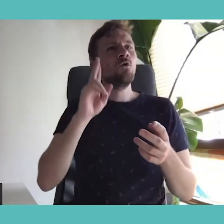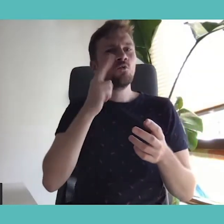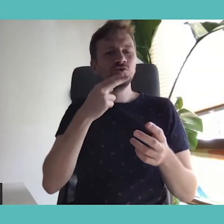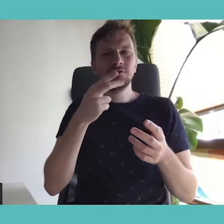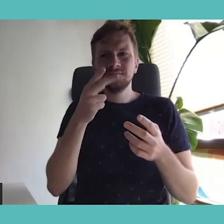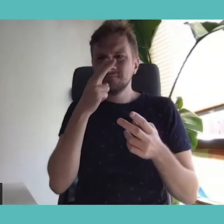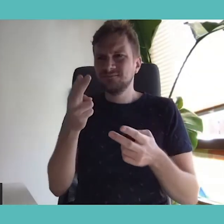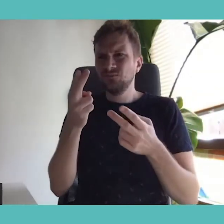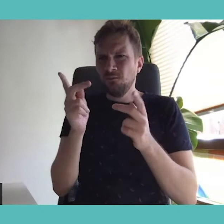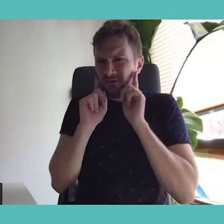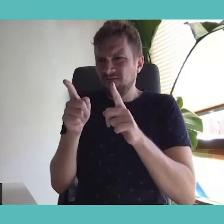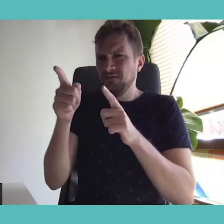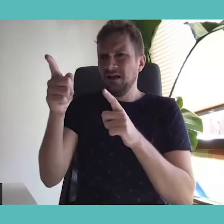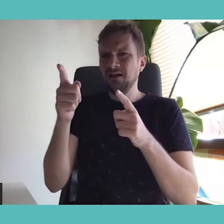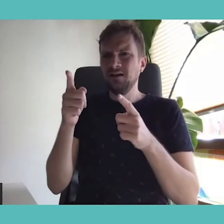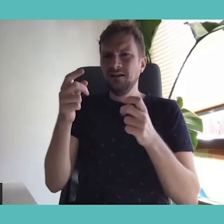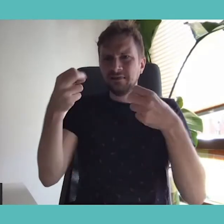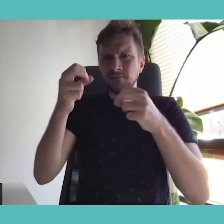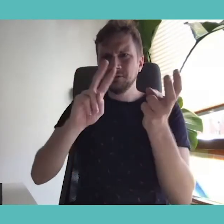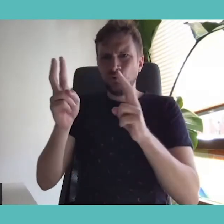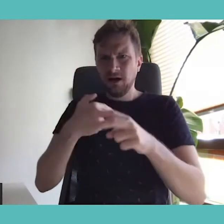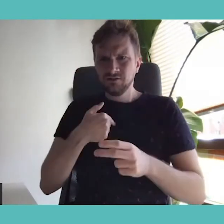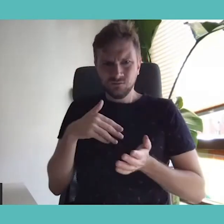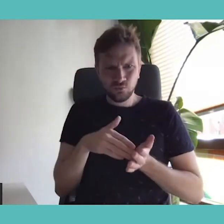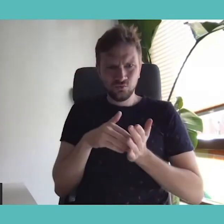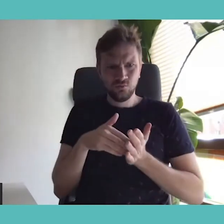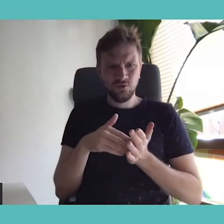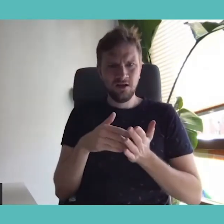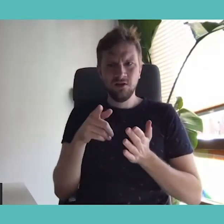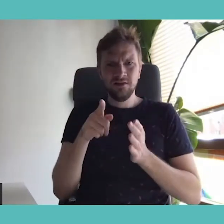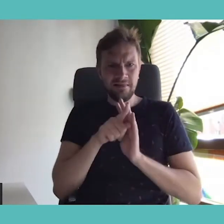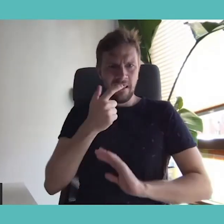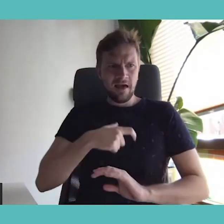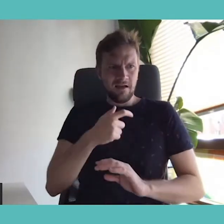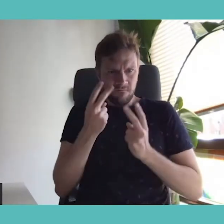Warto by G/głusi zobaczyli, poczuli potrzebę napisów i tłumaczenia w telewizji. To dla mnie jest ważne.